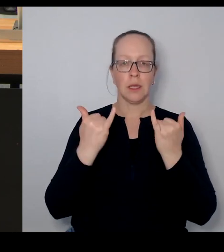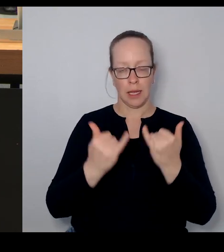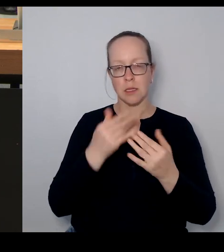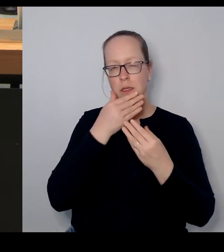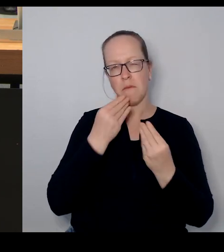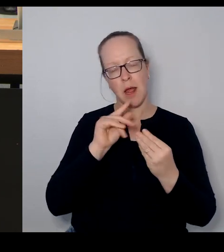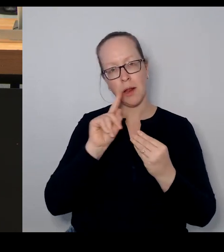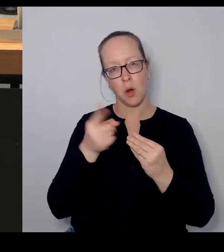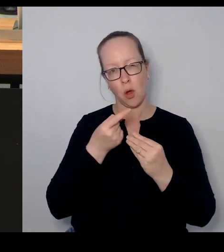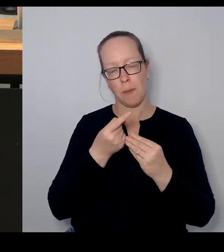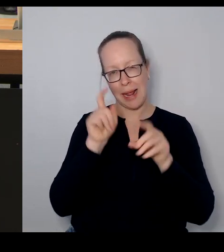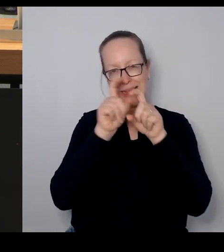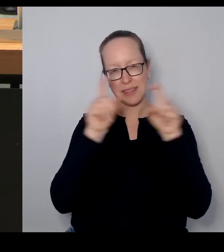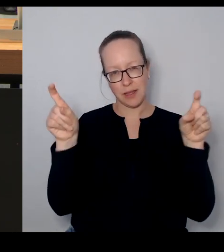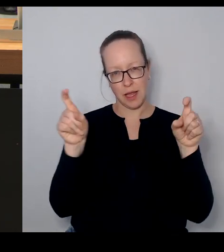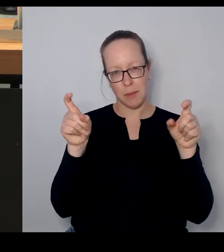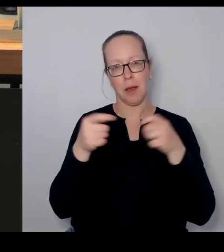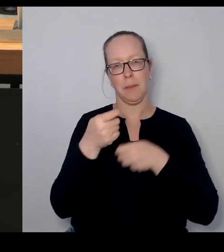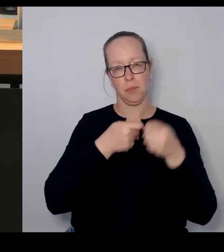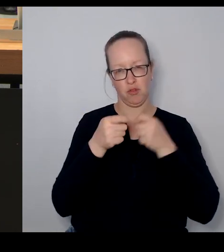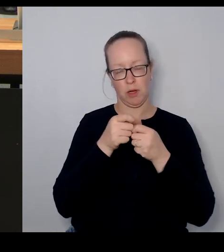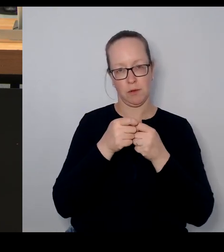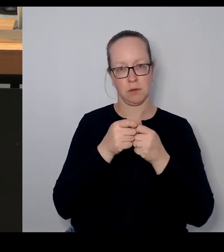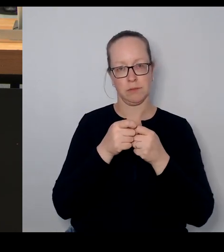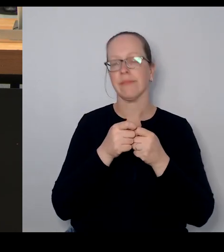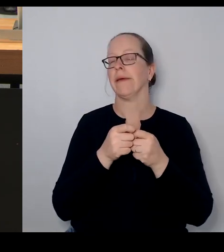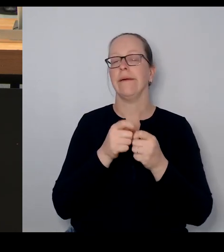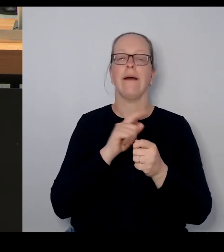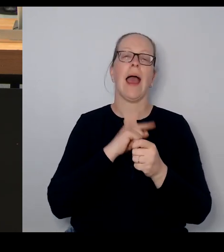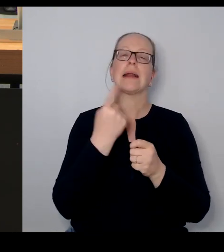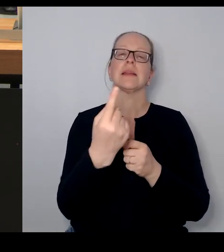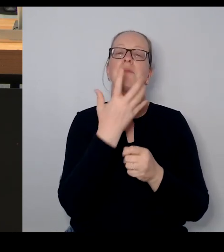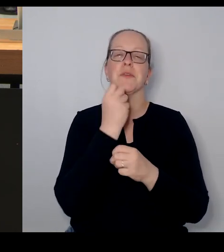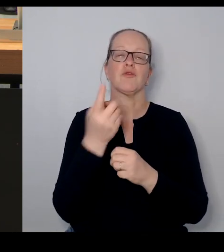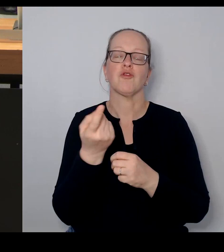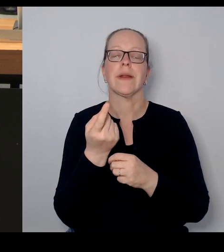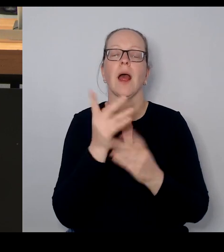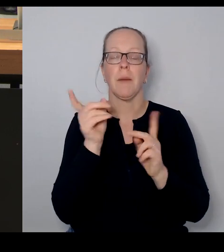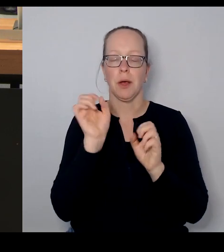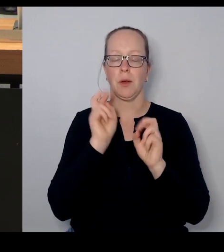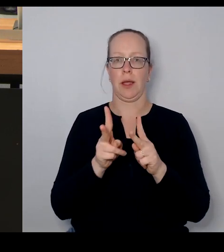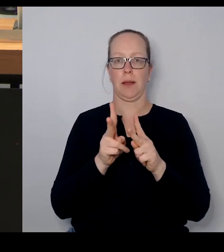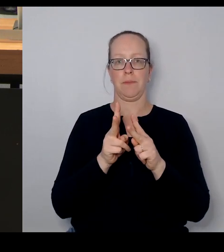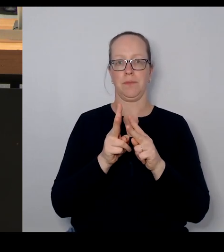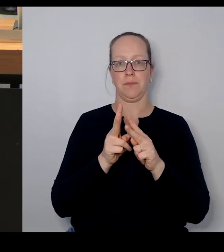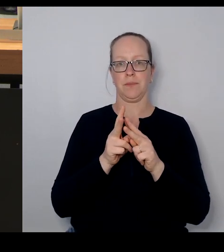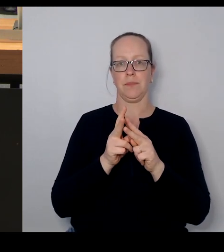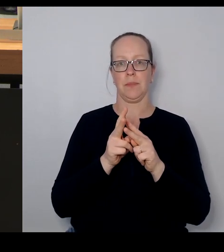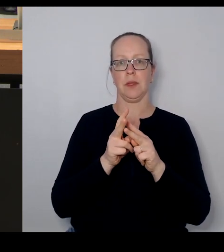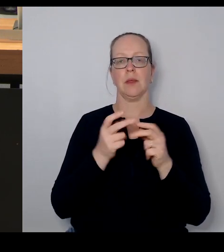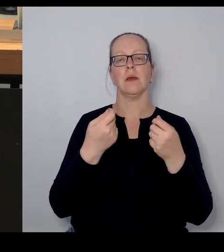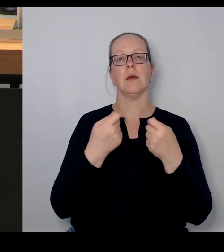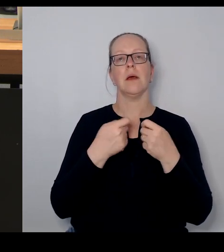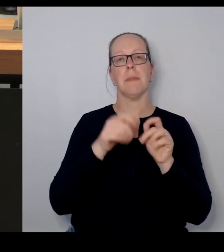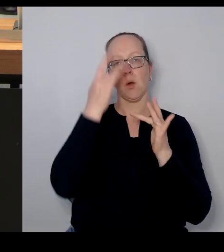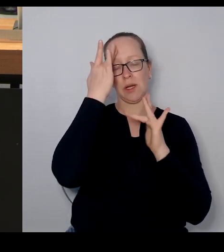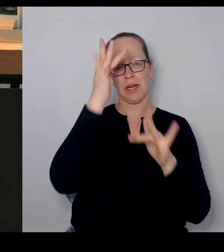Die Baugenehmigungen für Vorhaben in Berlin, also nicht die Zahl der Wohneinheiten, sondern die Vorhaben zwischen 2015 und 2023.